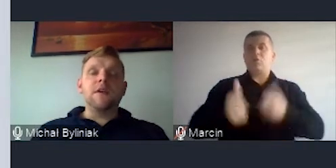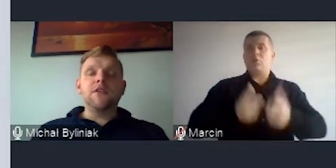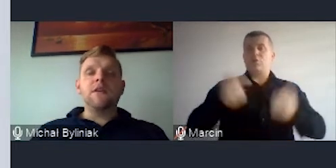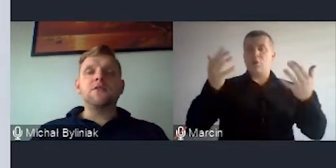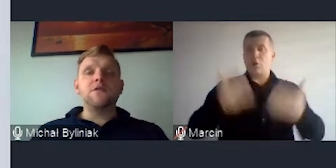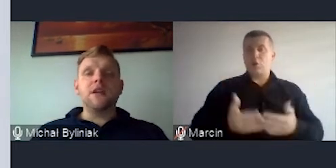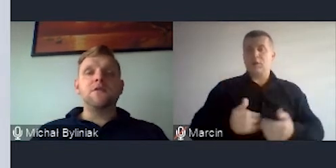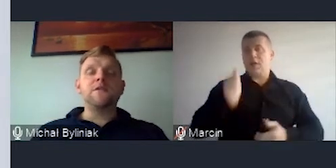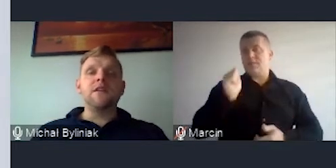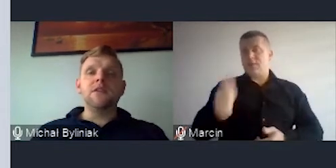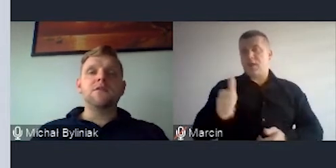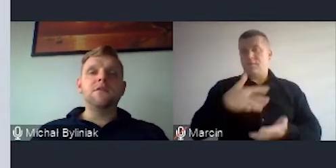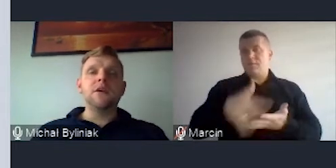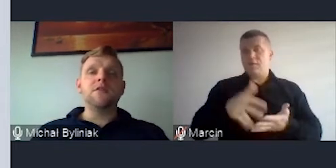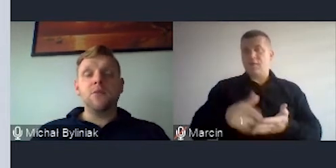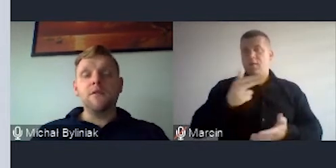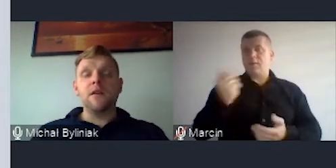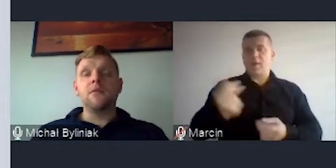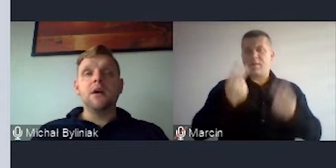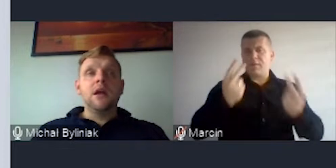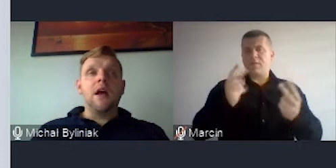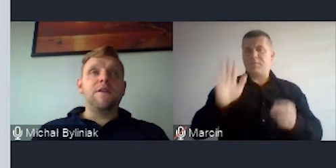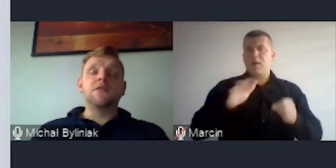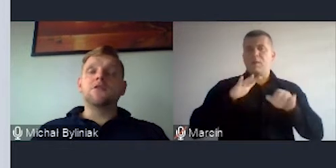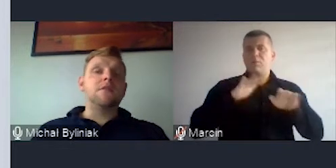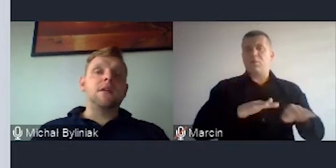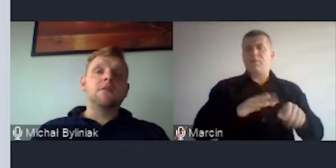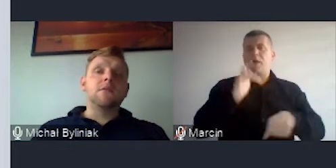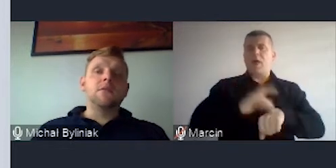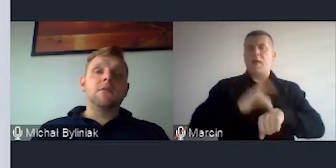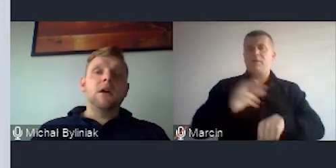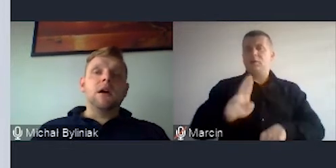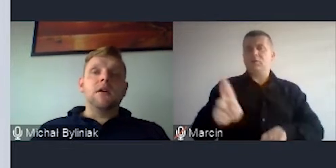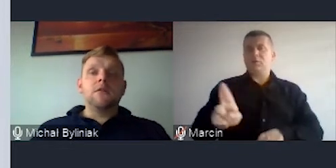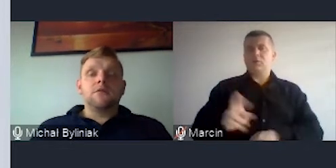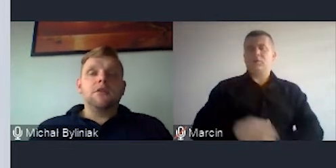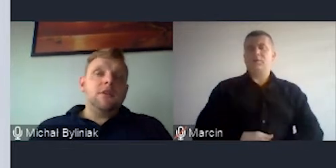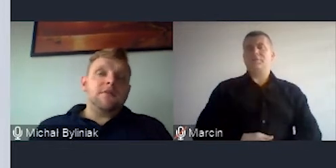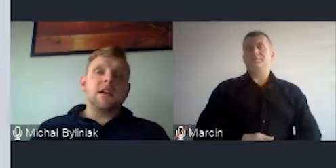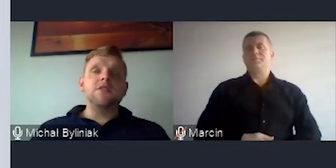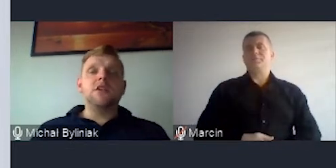i na kwalifikowalność wydatków w największym wymiarze wpływają efekty rzeczowe, czyli wskaźniki,